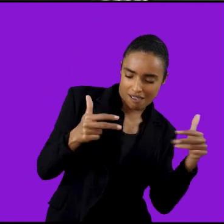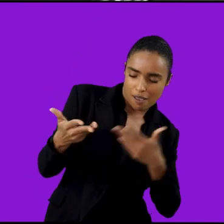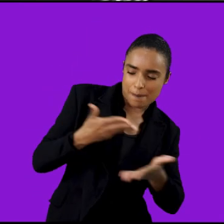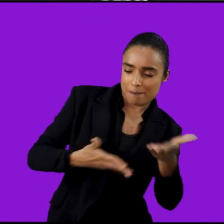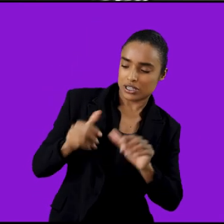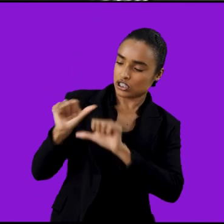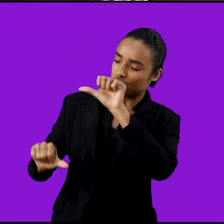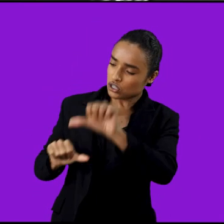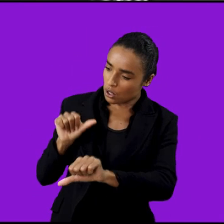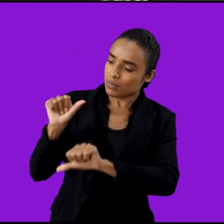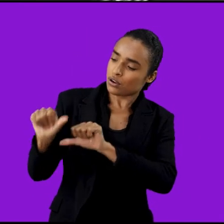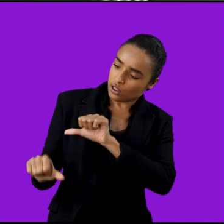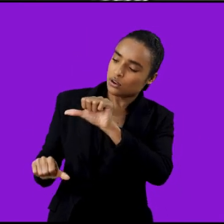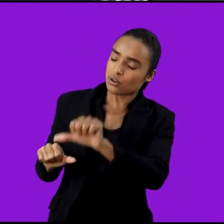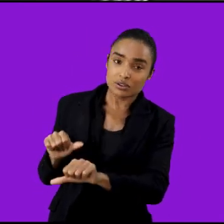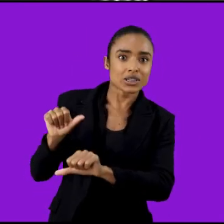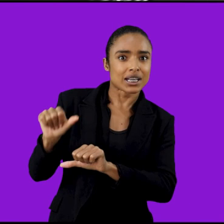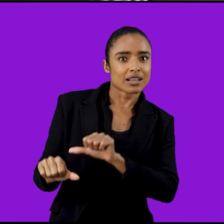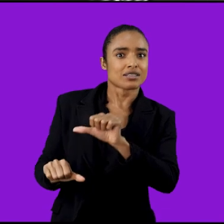A gente fala que nosso trabalha é trocar o pneu do carro com ele em movimento